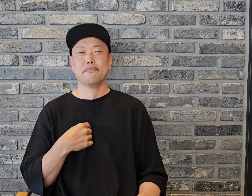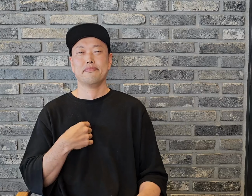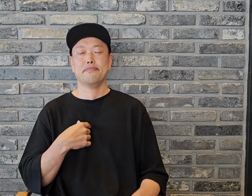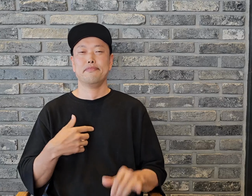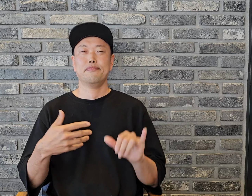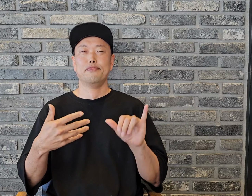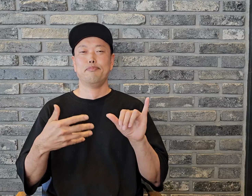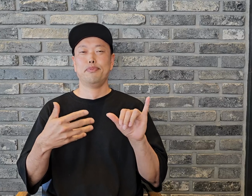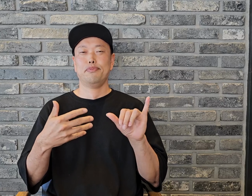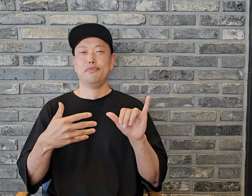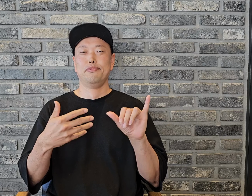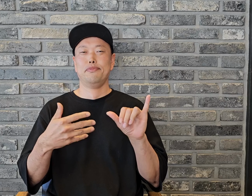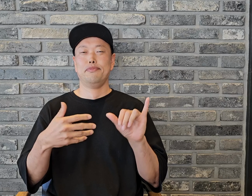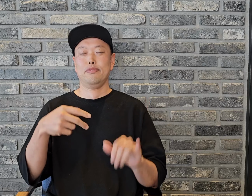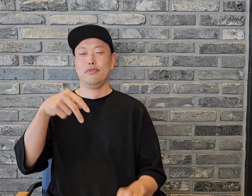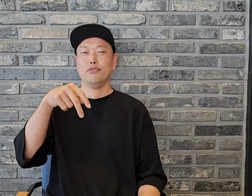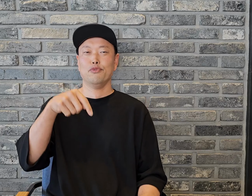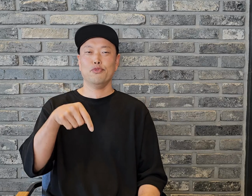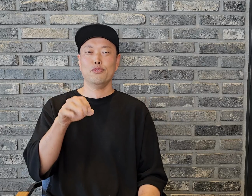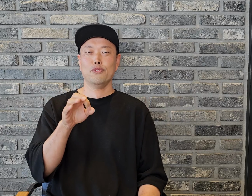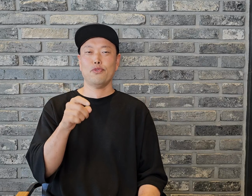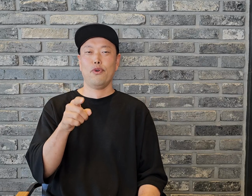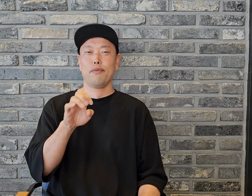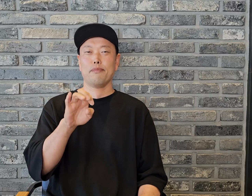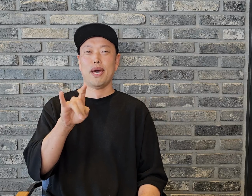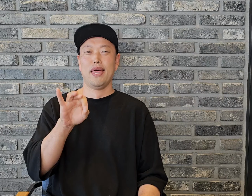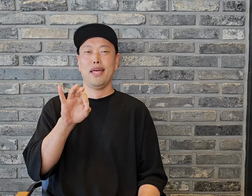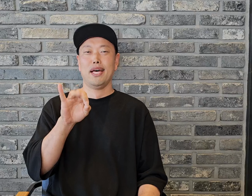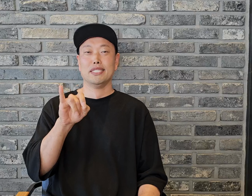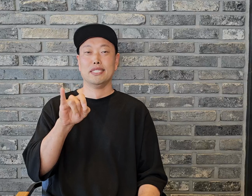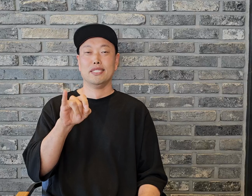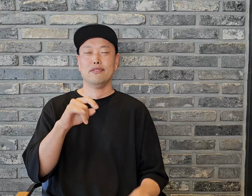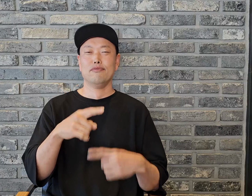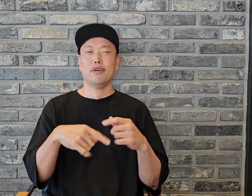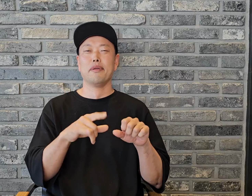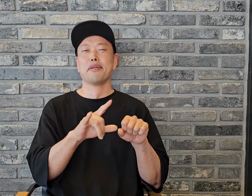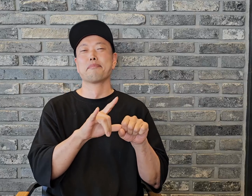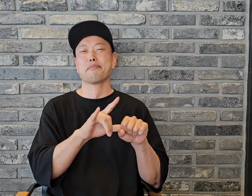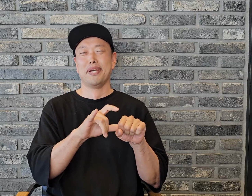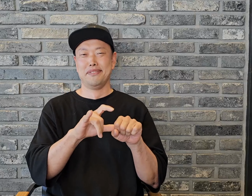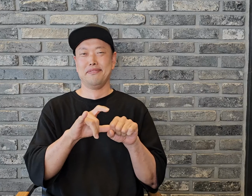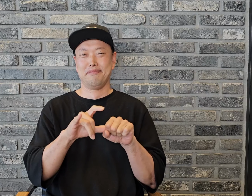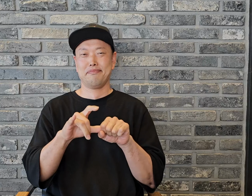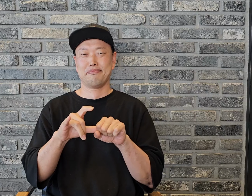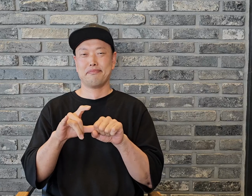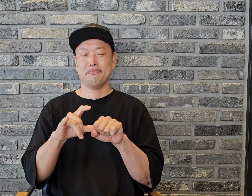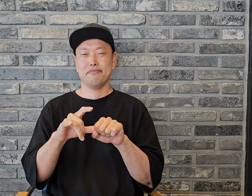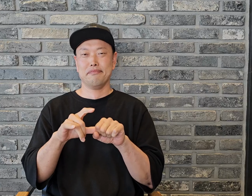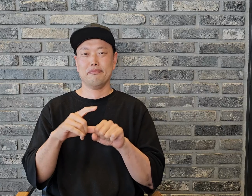Dirijo un canal de YouTube llamado Lenguaje de señas + caracol. Lo expreso así en lengua de signos.